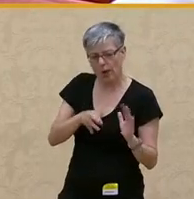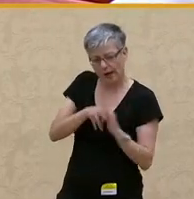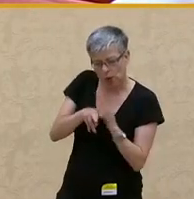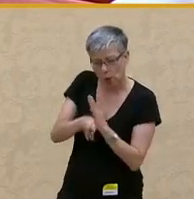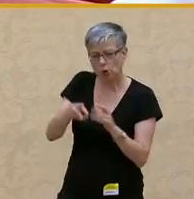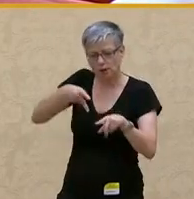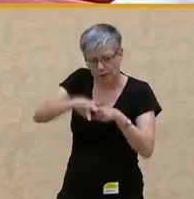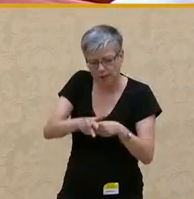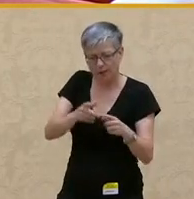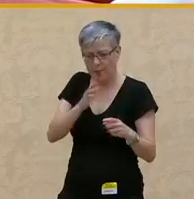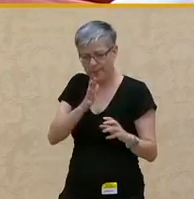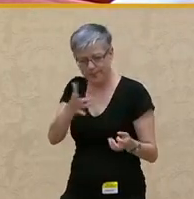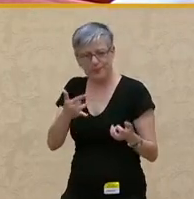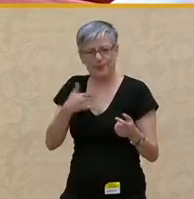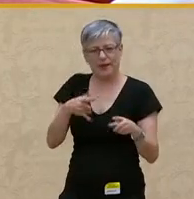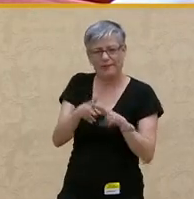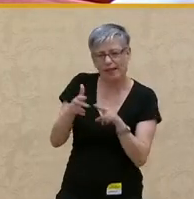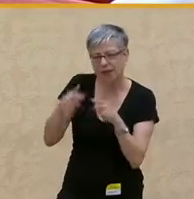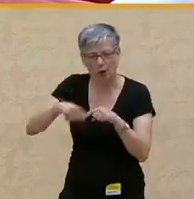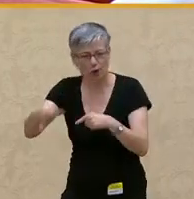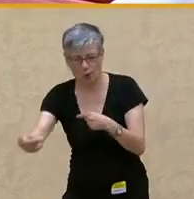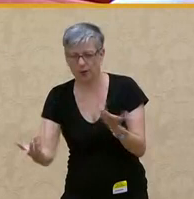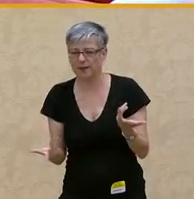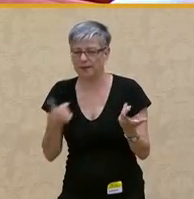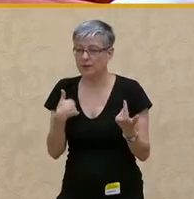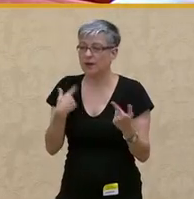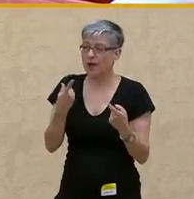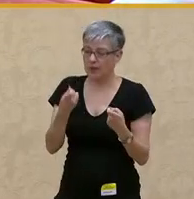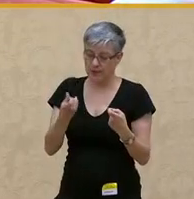los que se tuviese en aquel momento, y se sigue avanzando mucho científicamente,